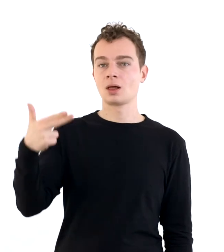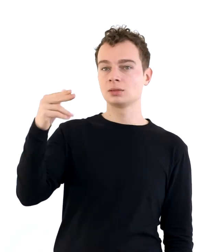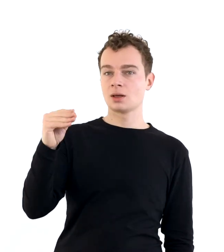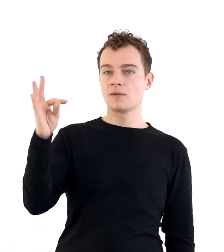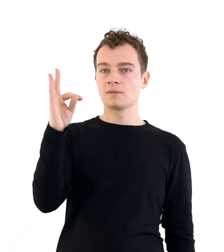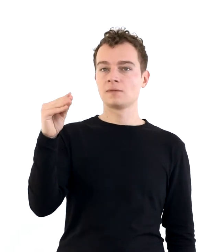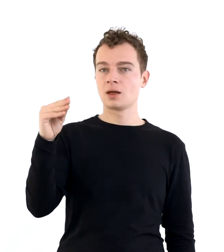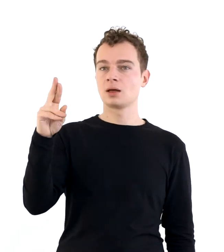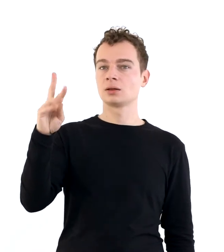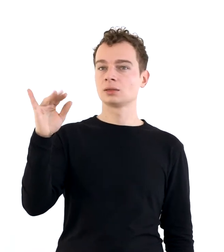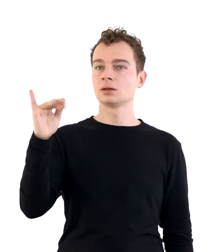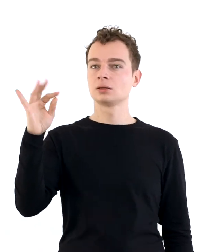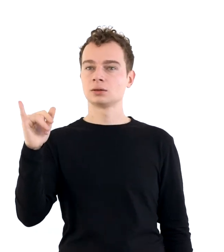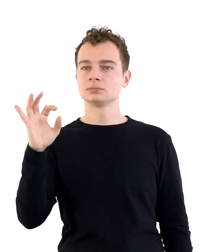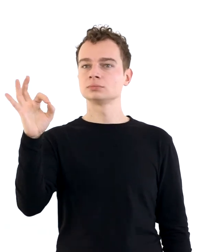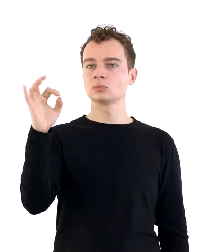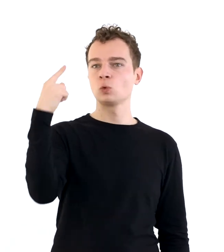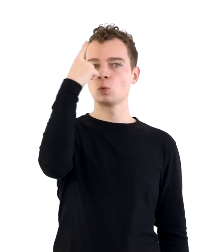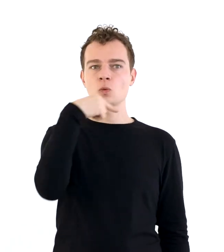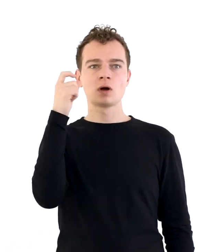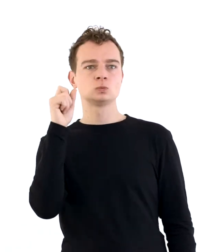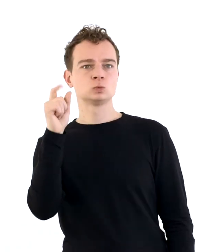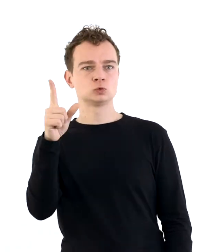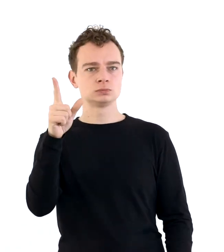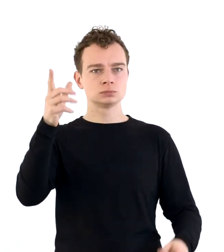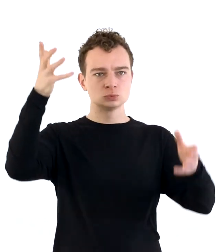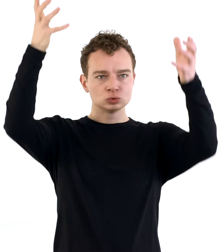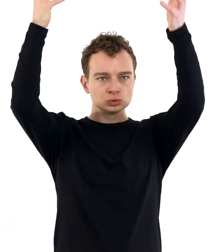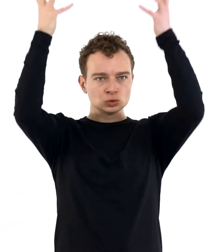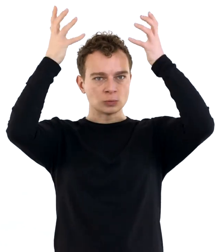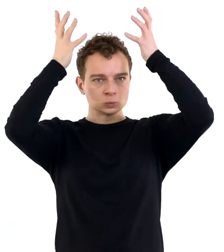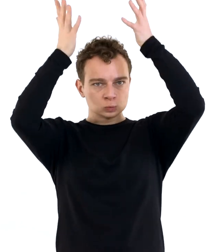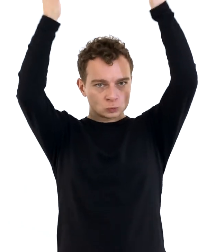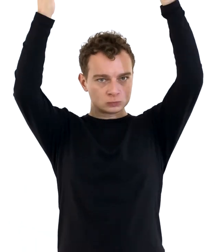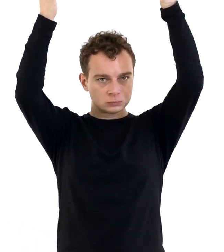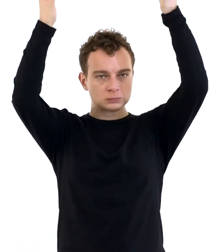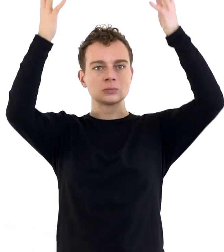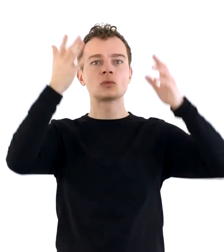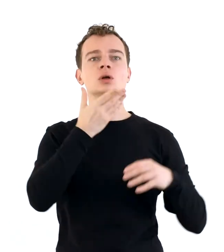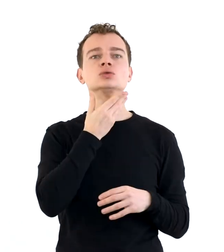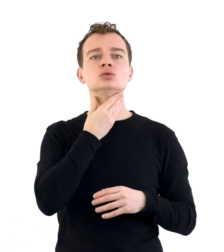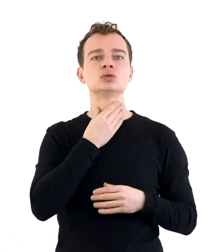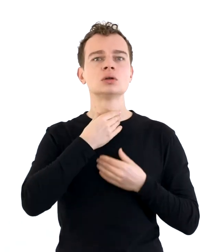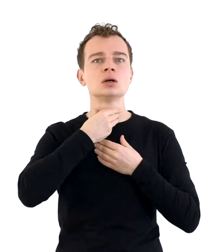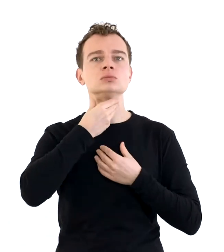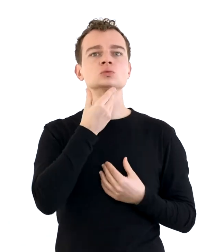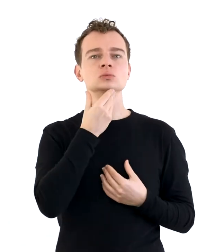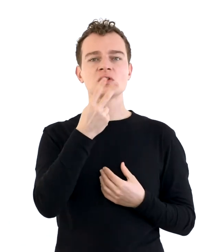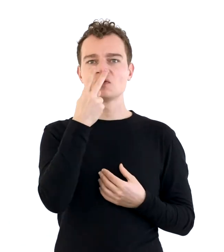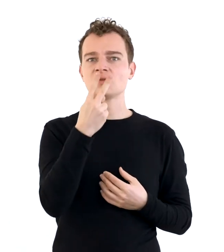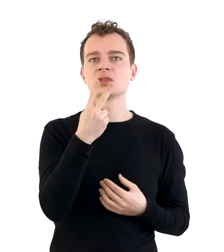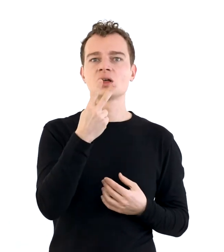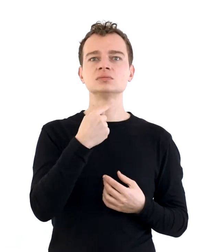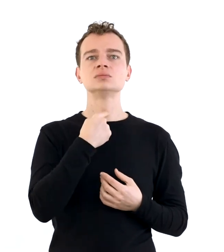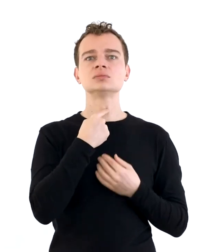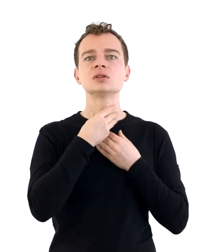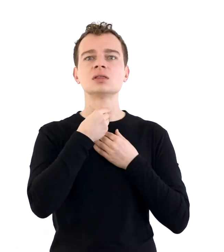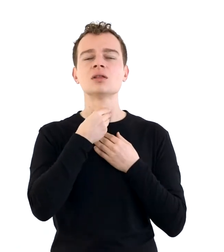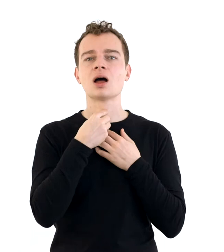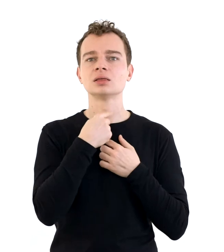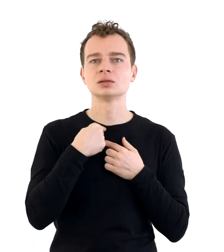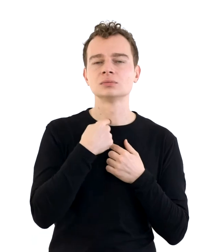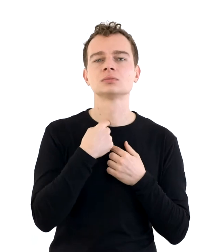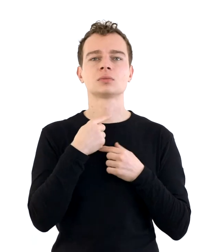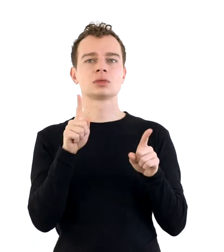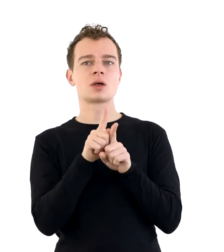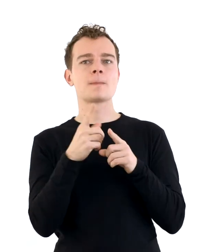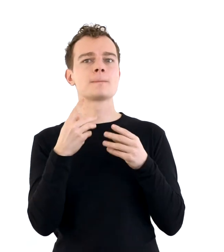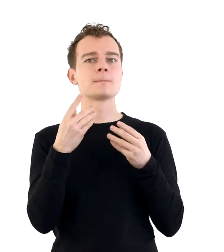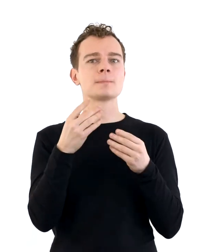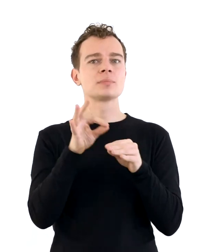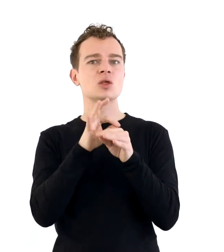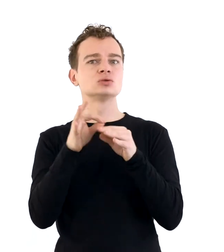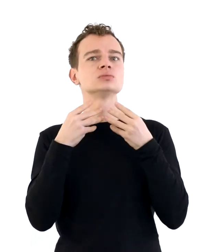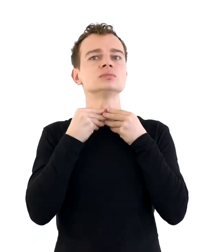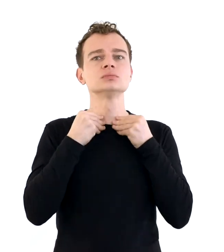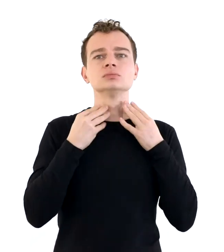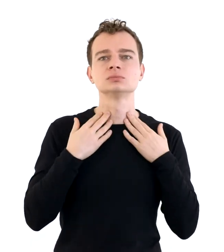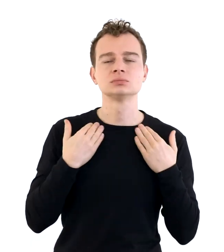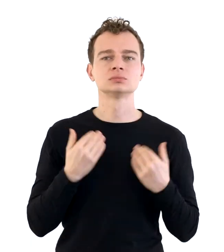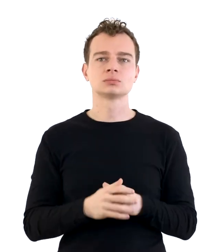Nakryta wysmukłym czepcem głowa osadzona jest na wydłużonej szyi, na której widoczne są krtań i mięśnie.